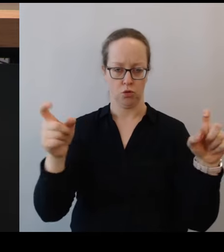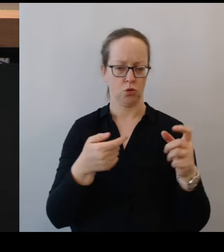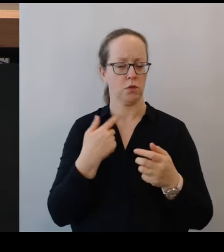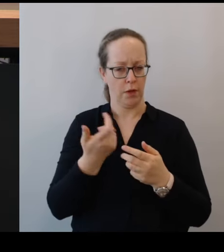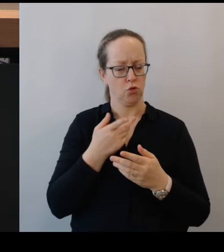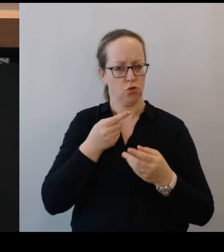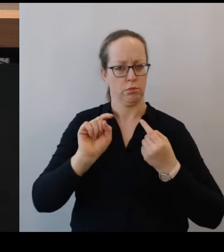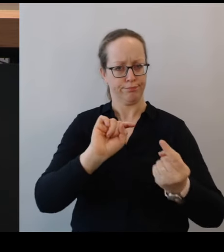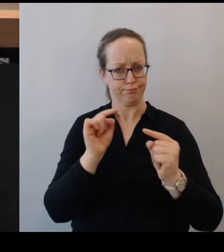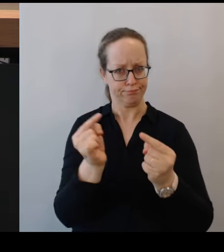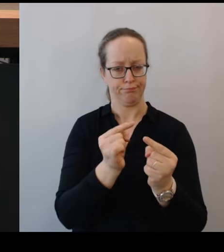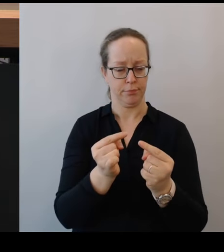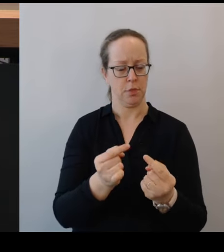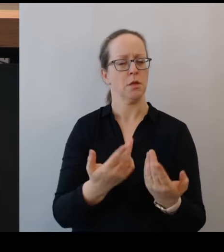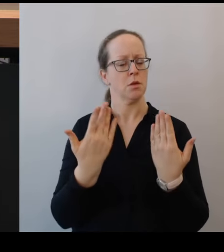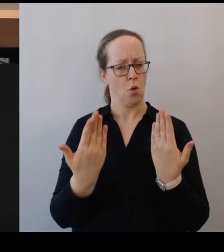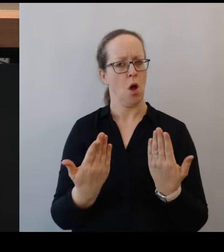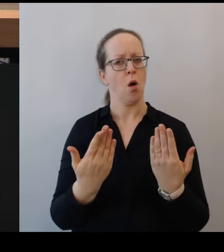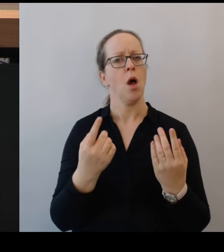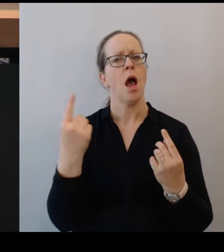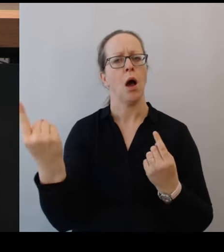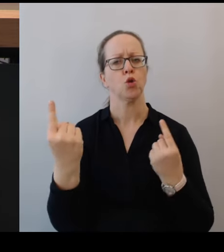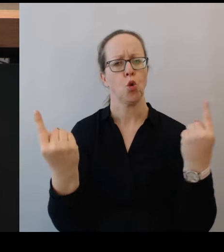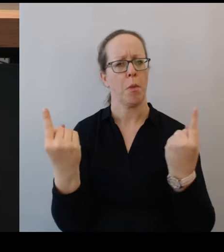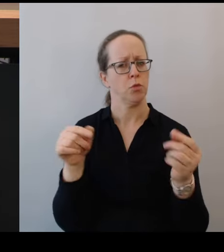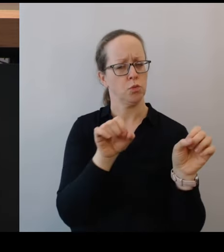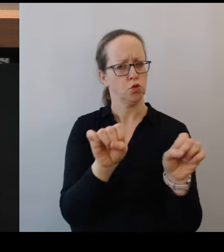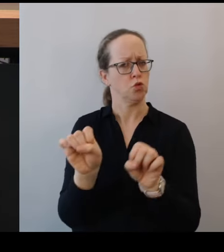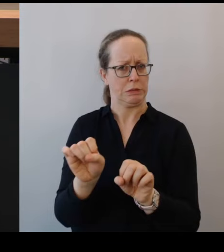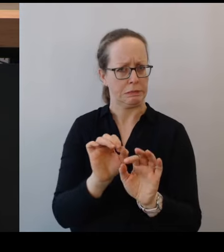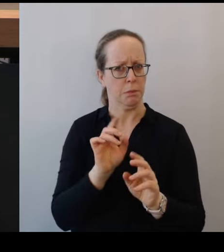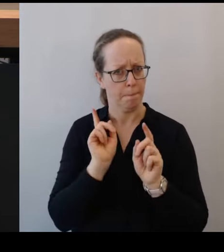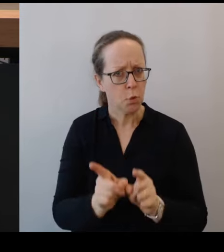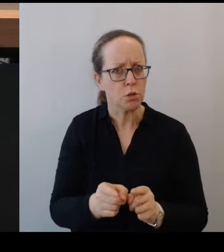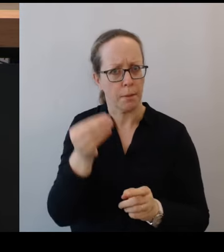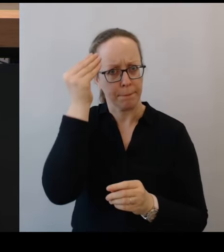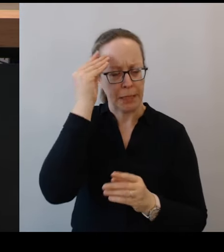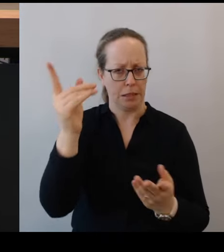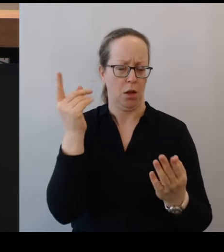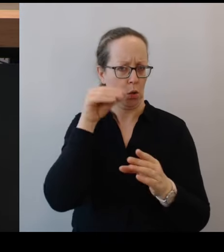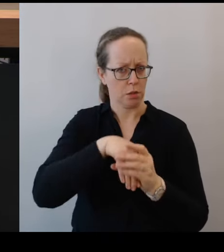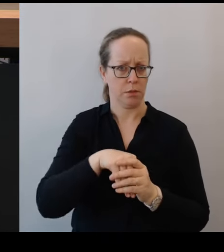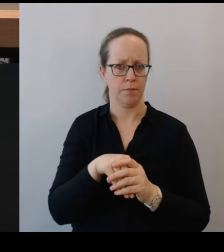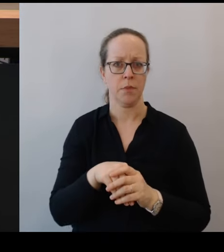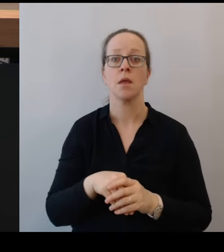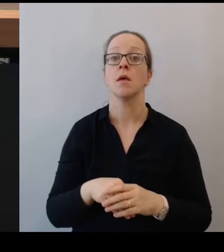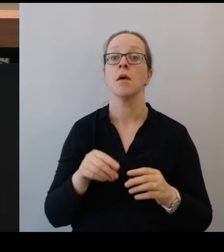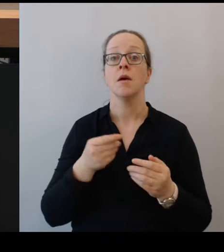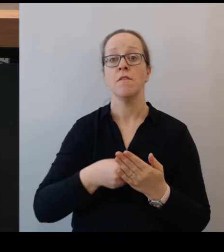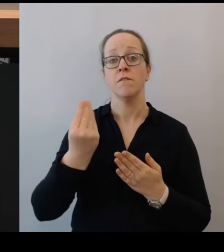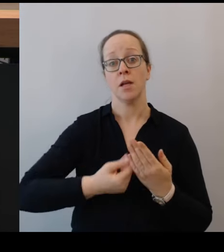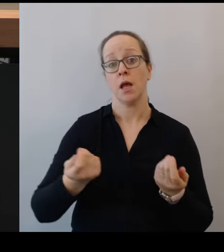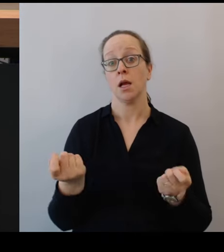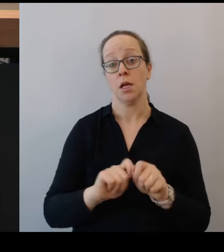Ein Vertragsabschlussverbot ist daher abzulehnen und in der Sache nicht zu rechtfertigen.